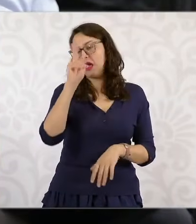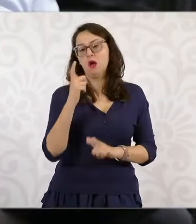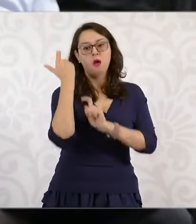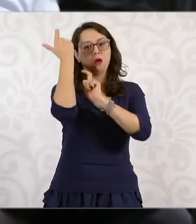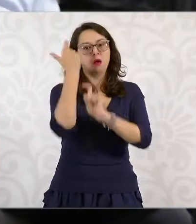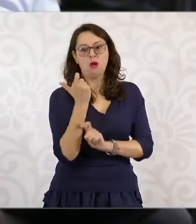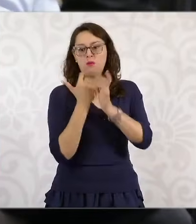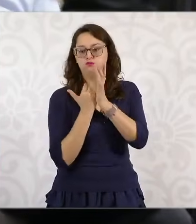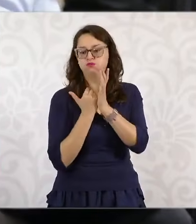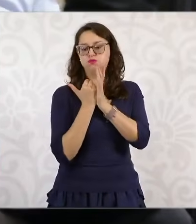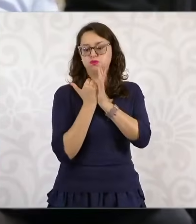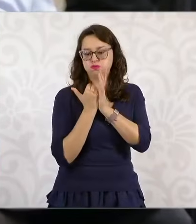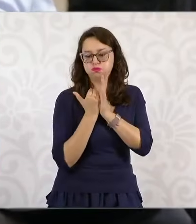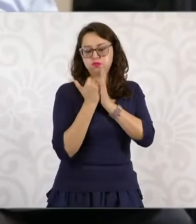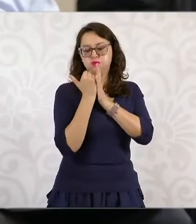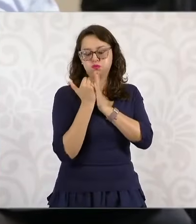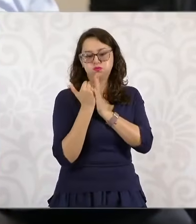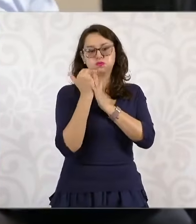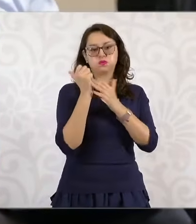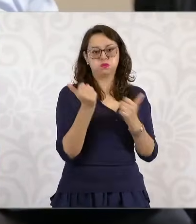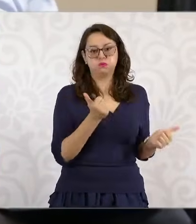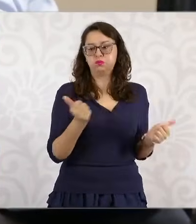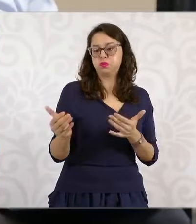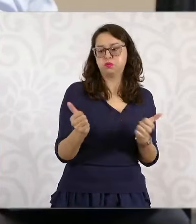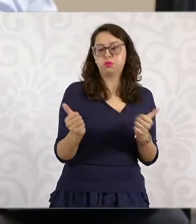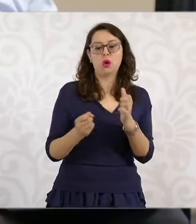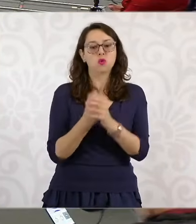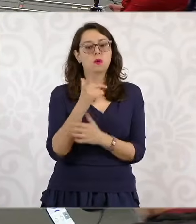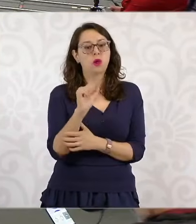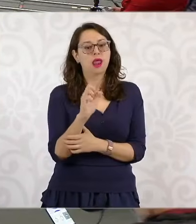país a través de puentes fronterizos como el de Nuevo Laredo y Nuevo León. Pues esto reflejado en